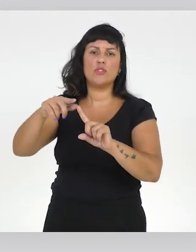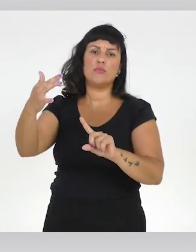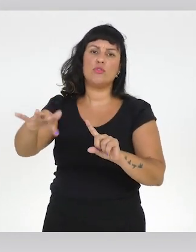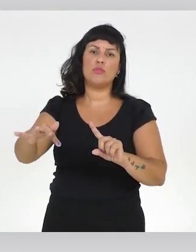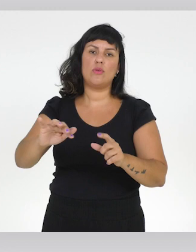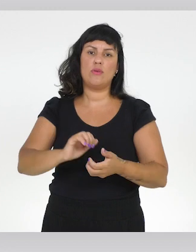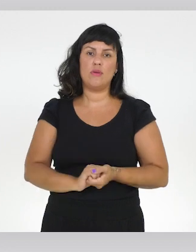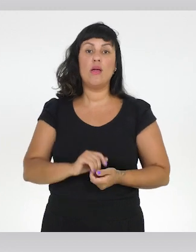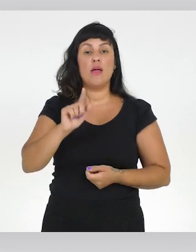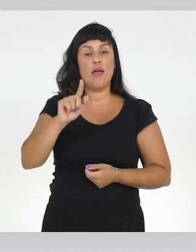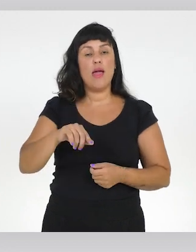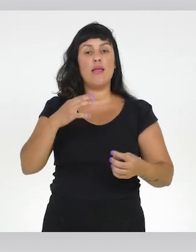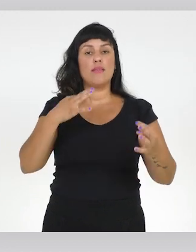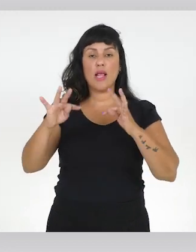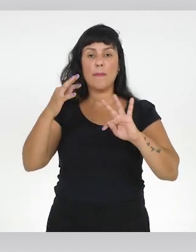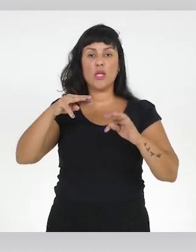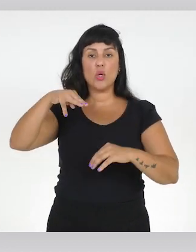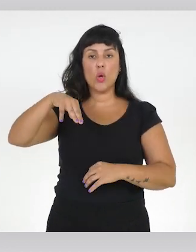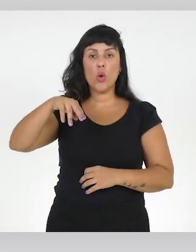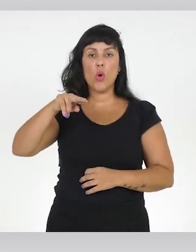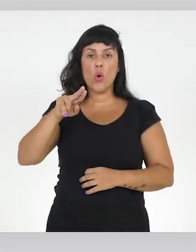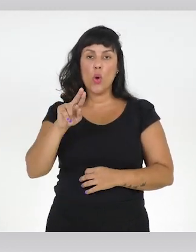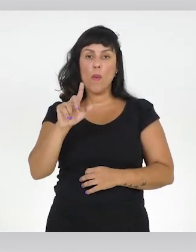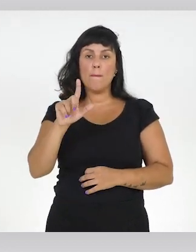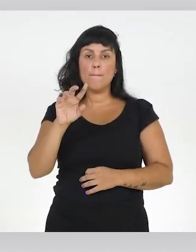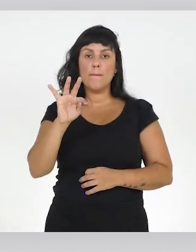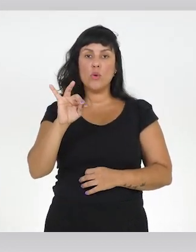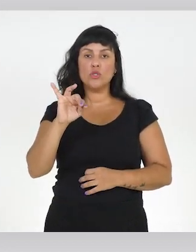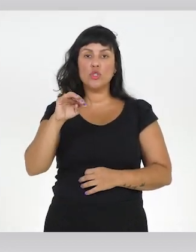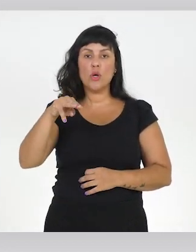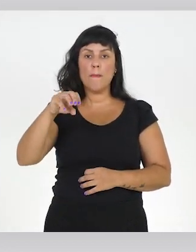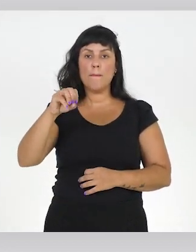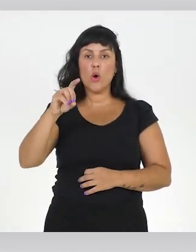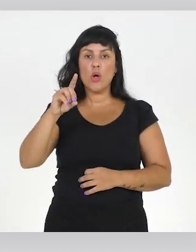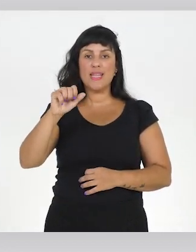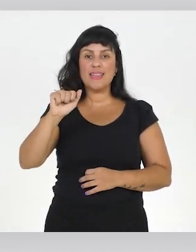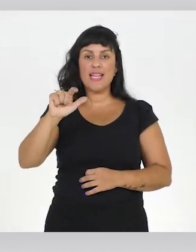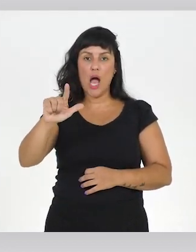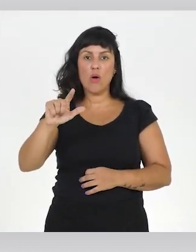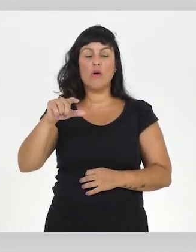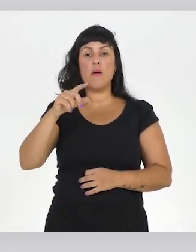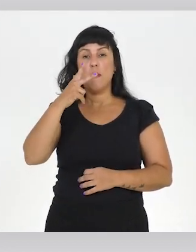Na fisioterapia a gente tem recursos que servem para vários mecanismos.